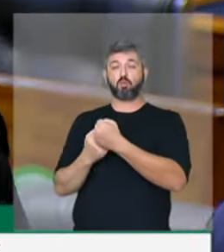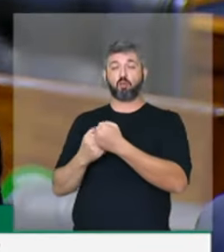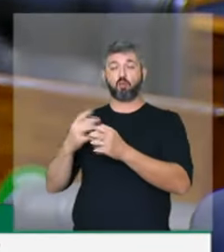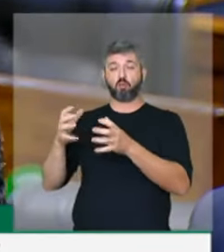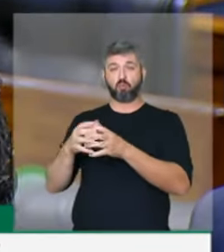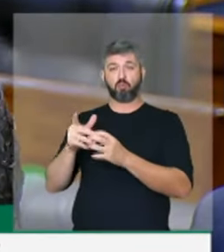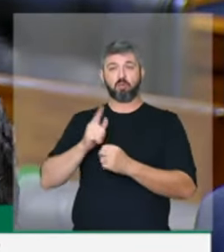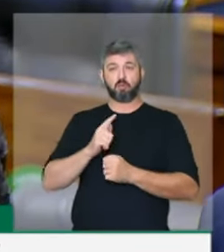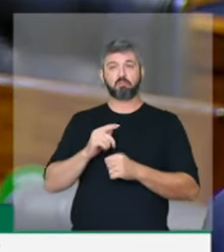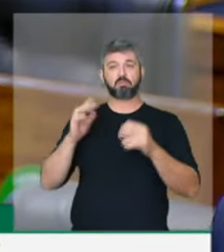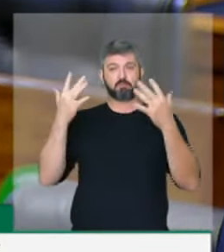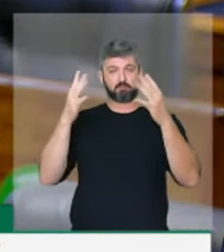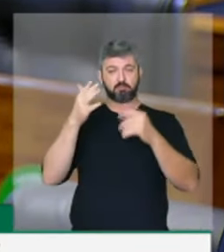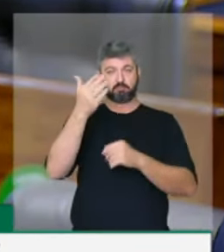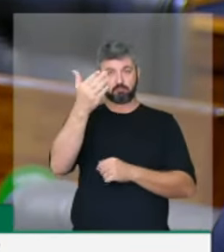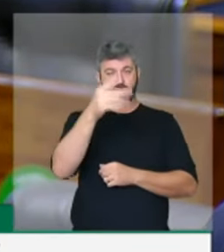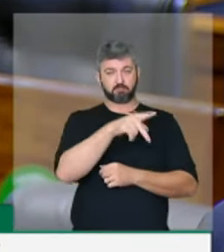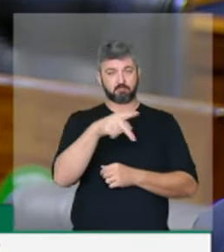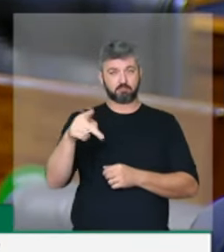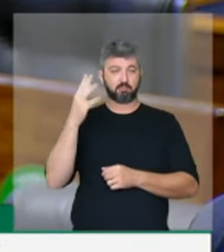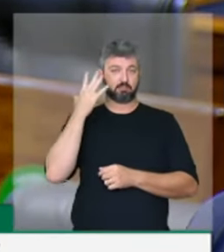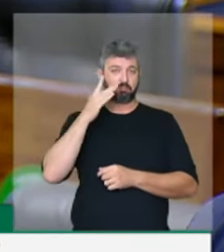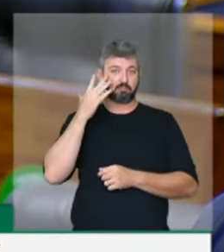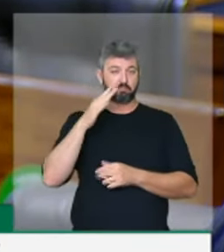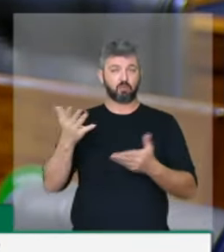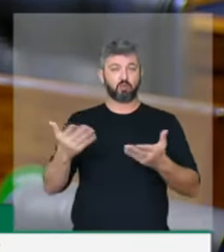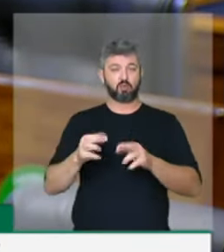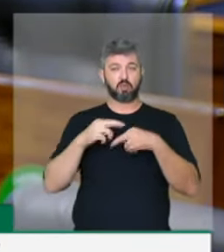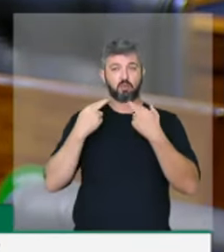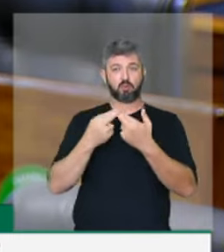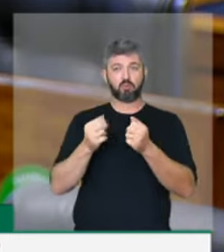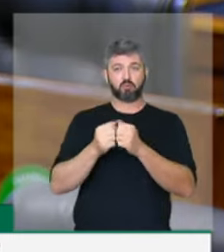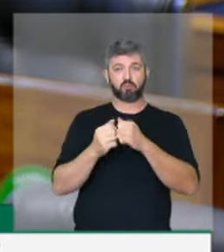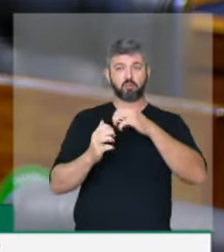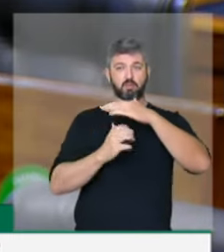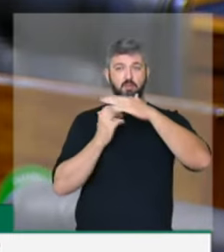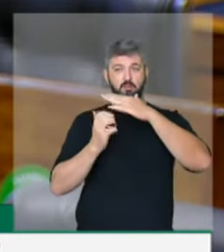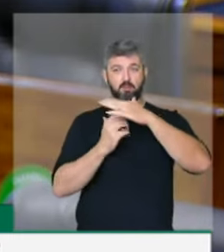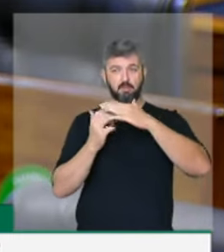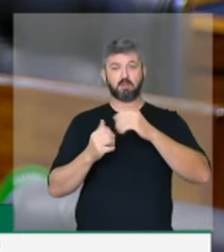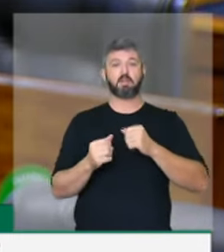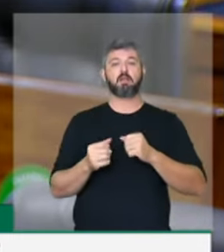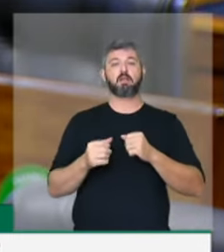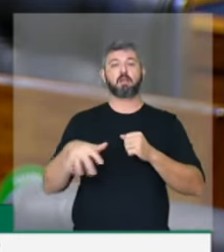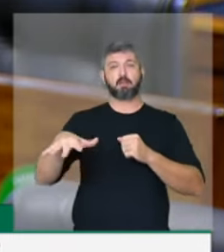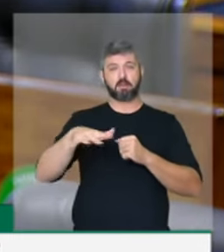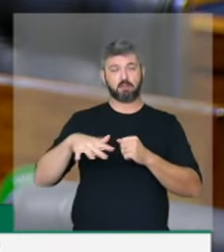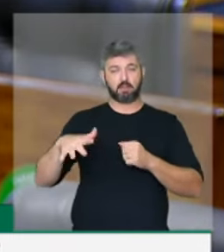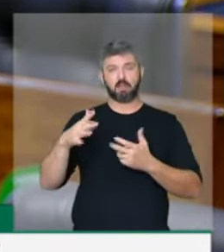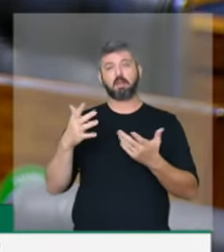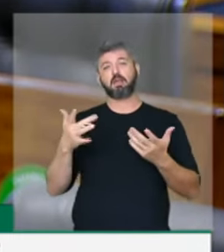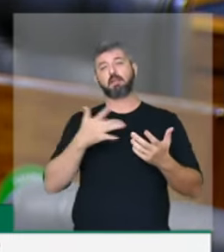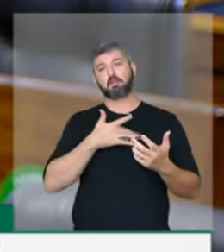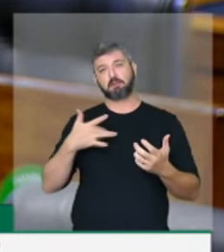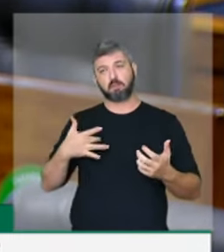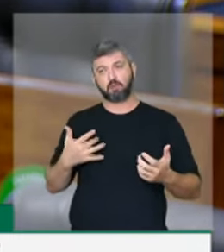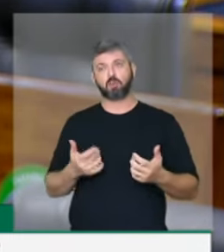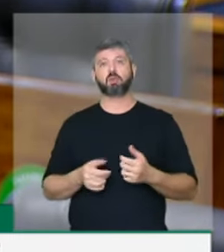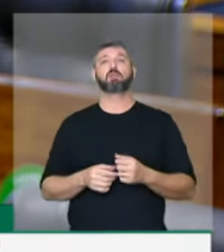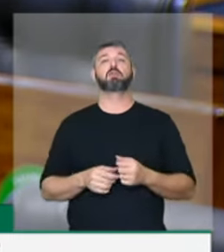LIRA PELA REUNIÃO QUE FEZ COM EMPRESÁRIOS NO SETOR.... DE SAÚDE E DEMAIS EMPRESÁRIOS EM SÃO PAULO. ONDE SURGIU ESTA PROPOSTA, O DEPUTADO